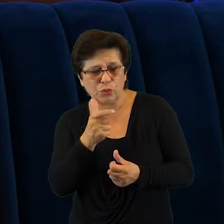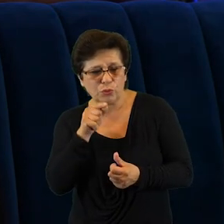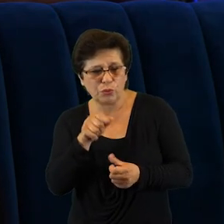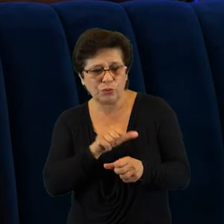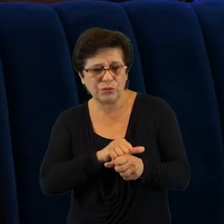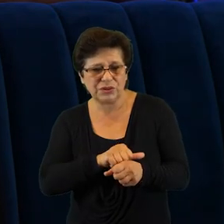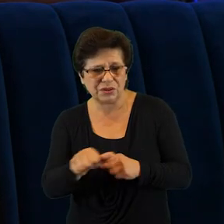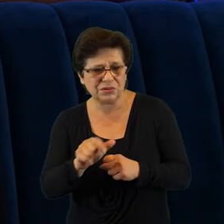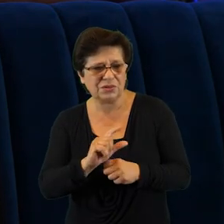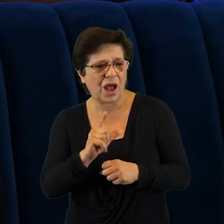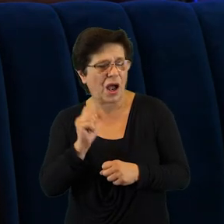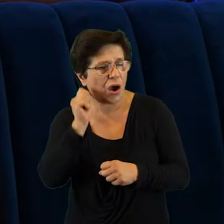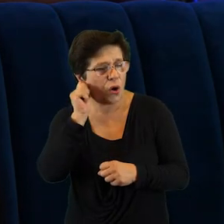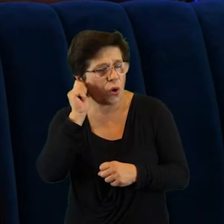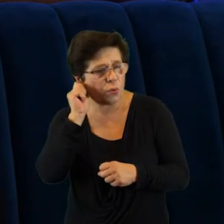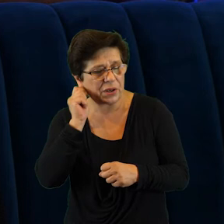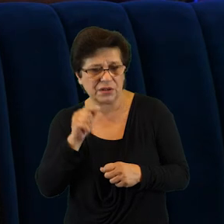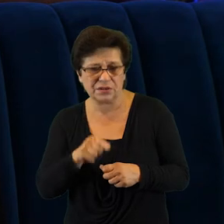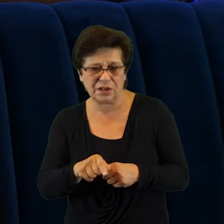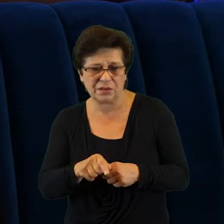I dochodzi do takiego jakiegoś osobliwego trójkąta.